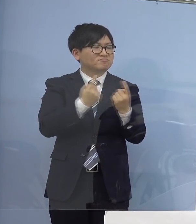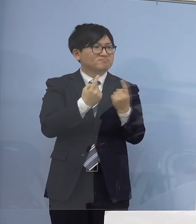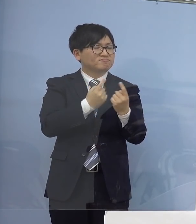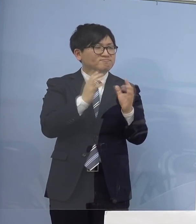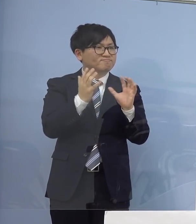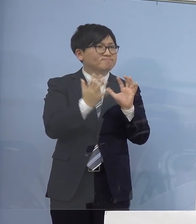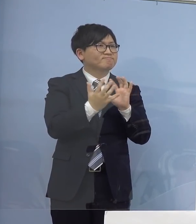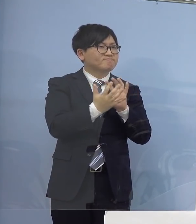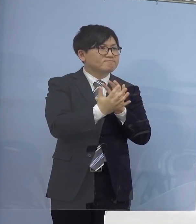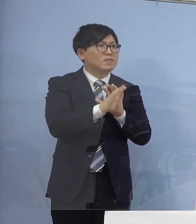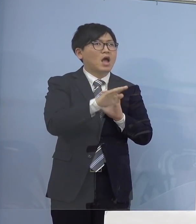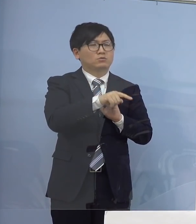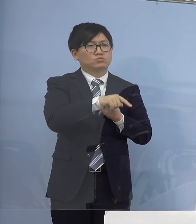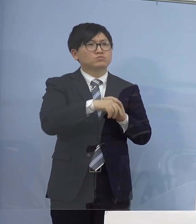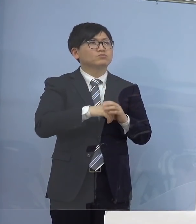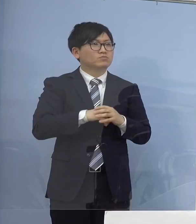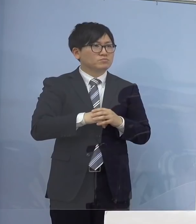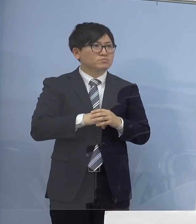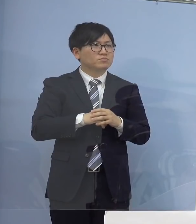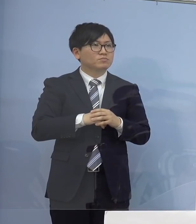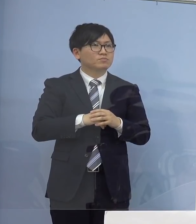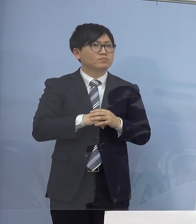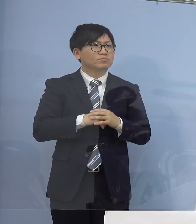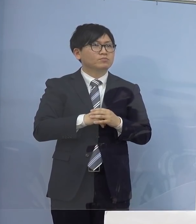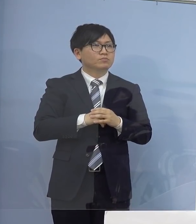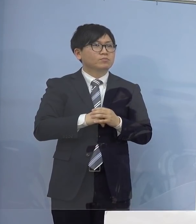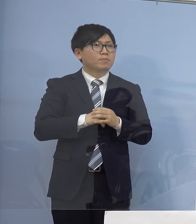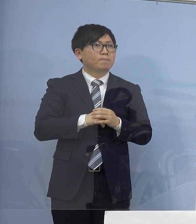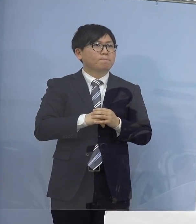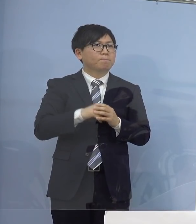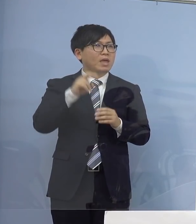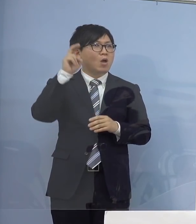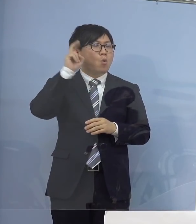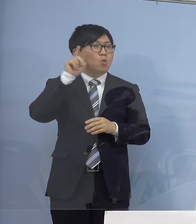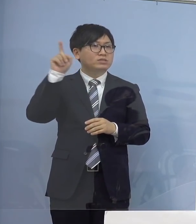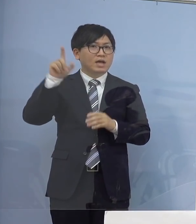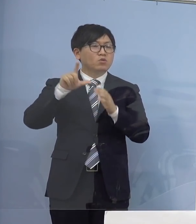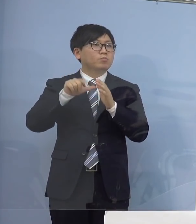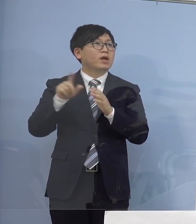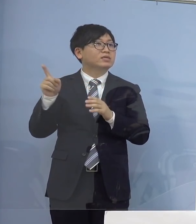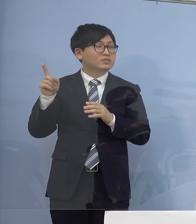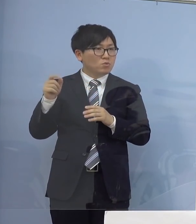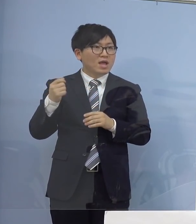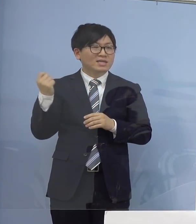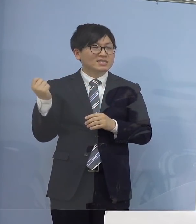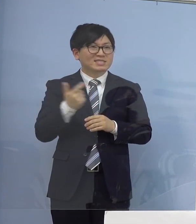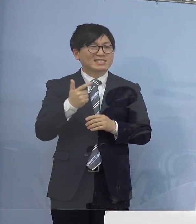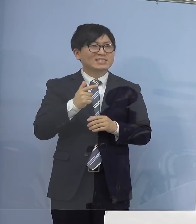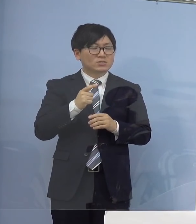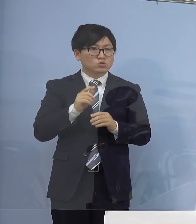大阪（府）はこれ「緊急事態宣言」 再びから始まって一旦開けて